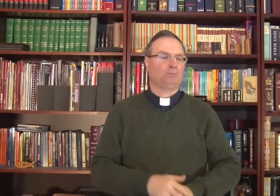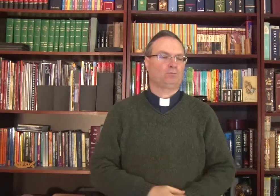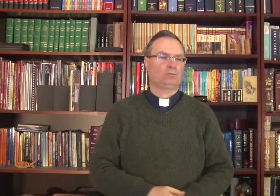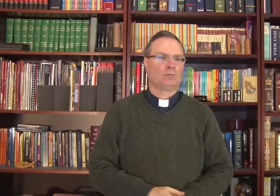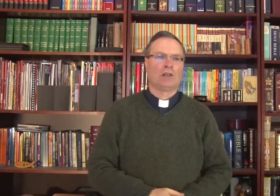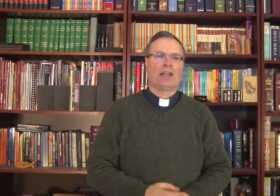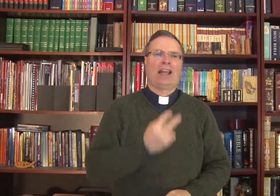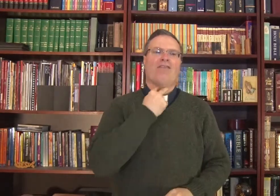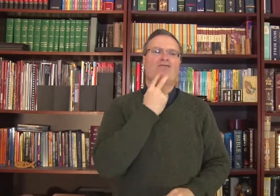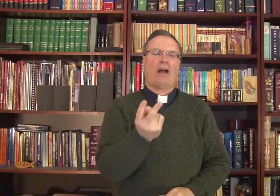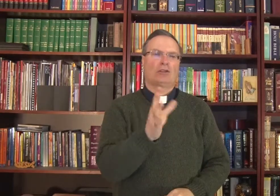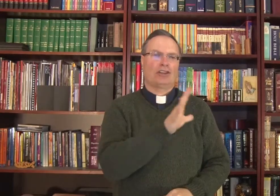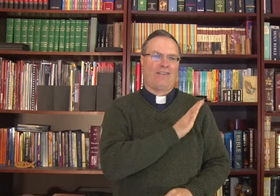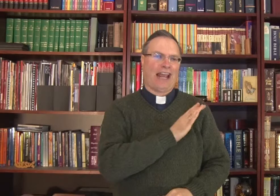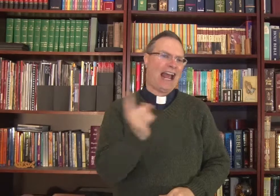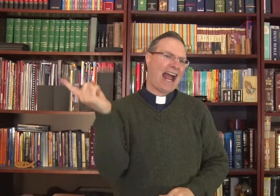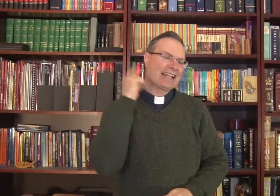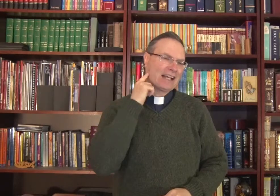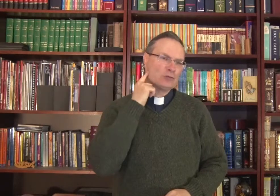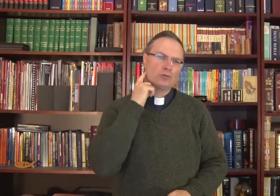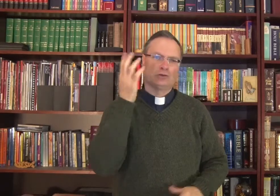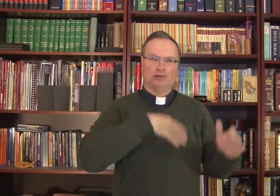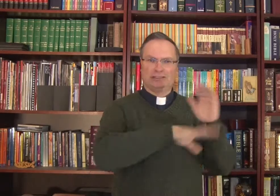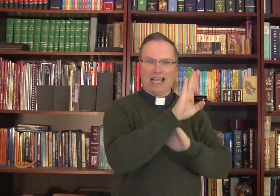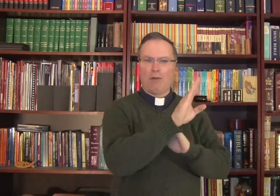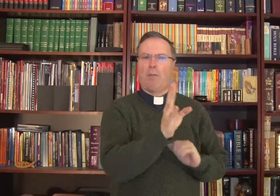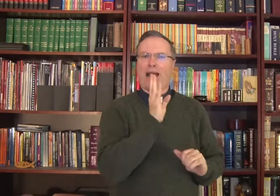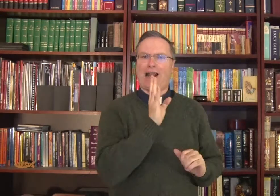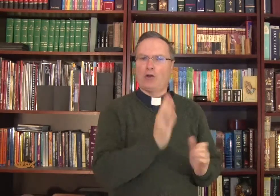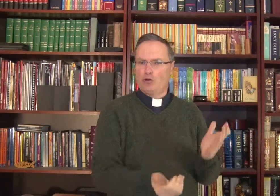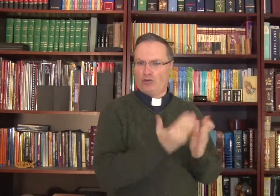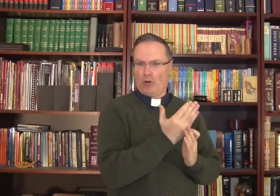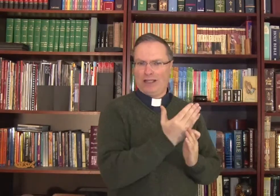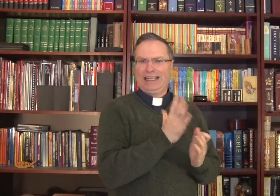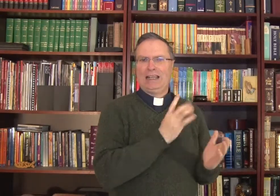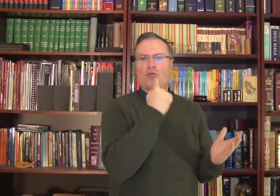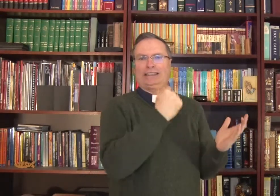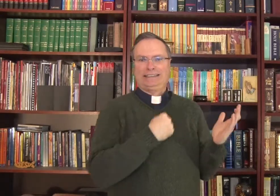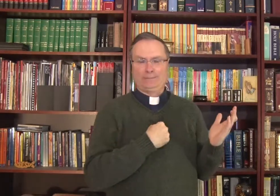La voix que j’avais entendue du ciel me parla de nouveau et me dit: